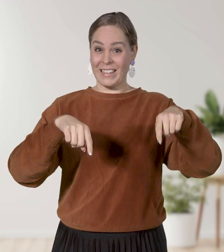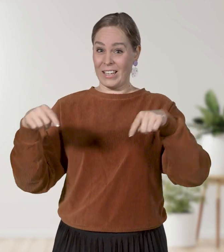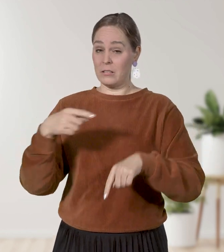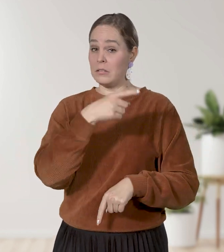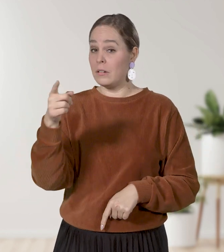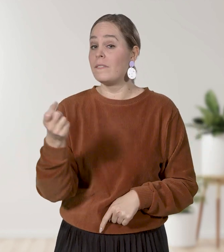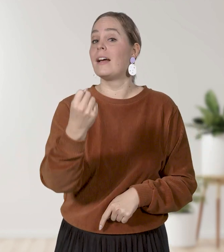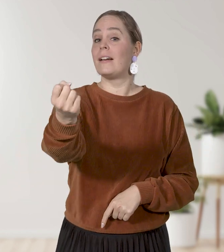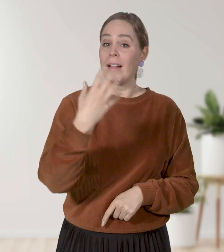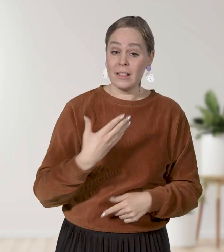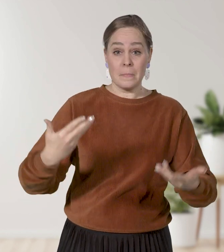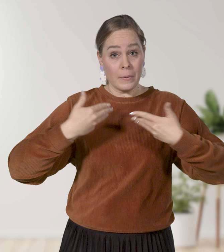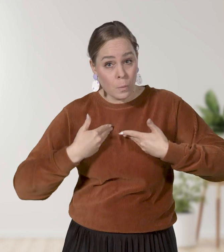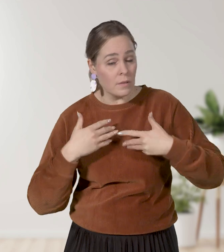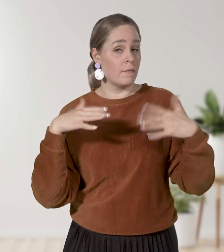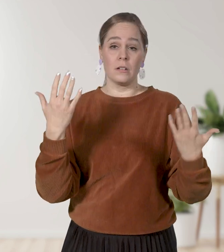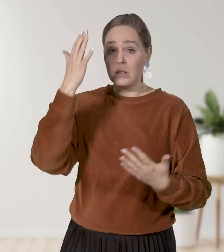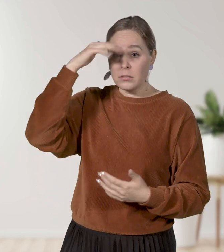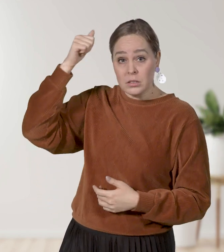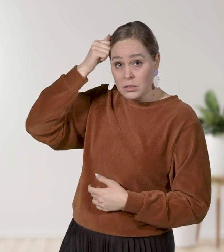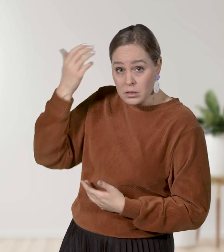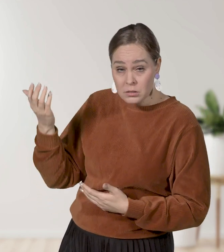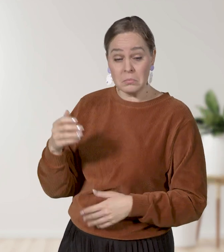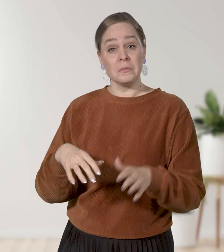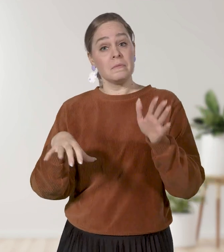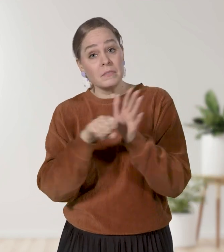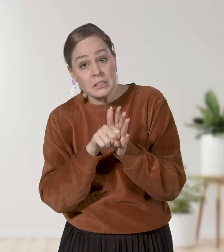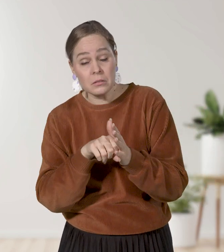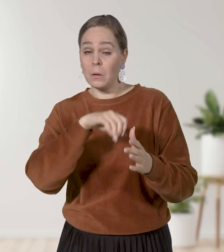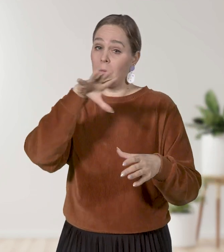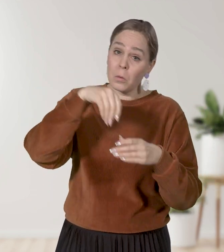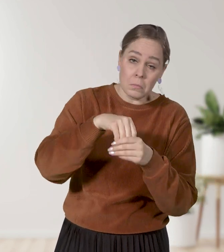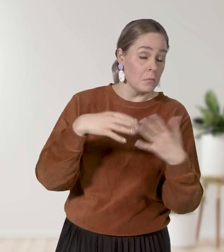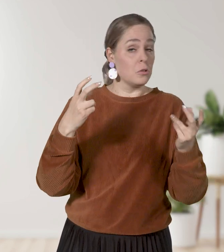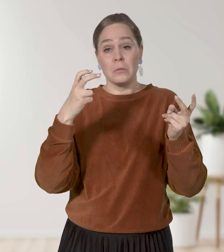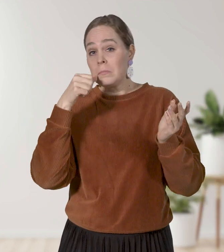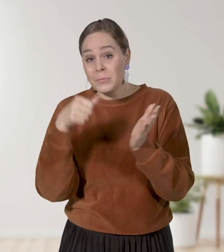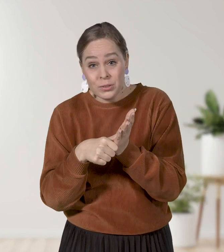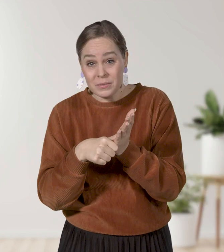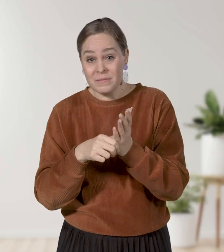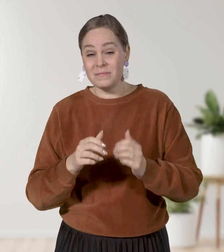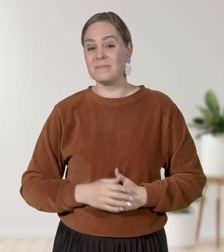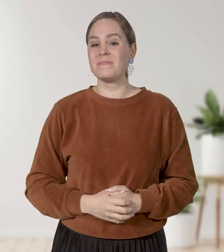Videot voitte lähettää Iinalle tai Aliisalle tekstiviestillä, WhatsApissa tai sähköpostilla.